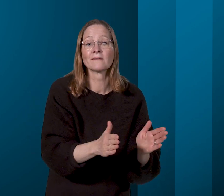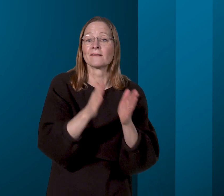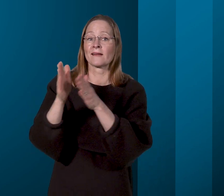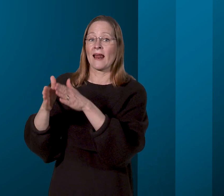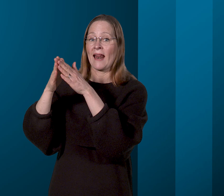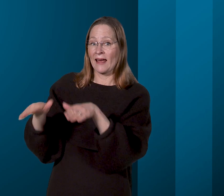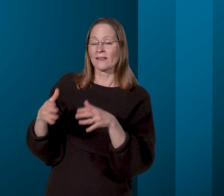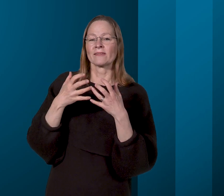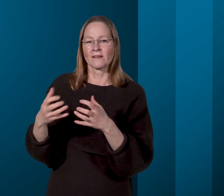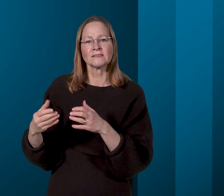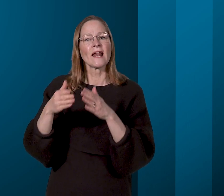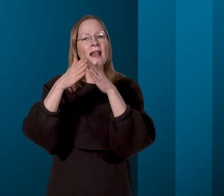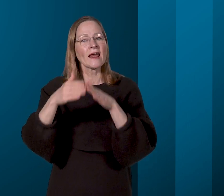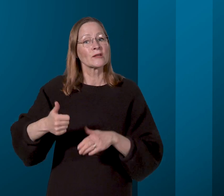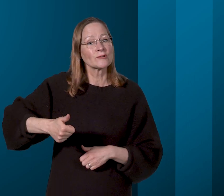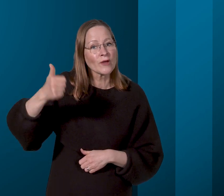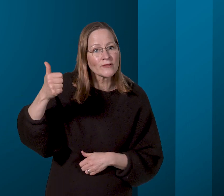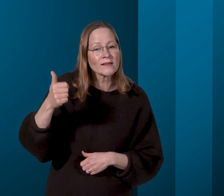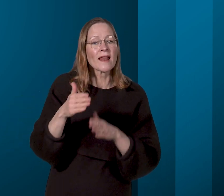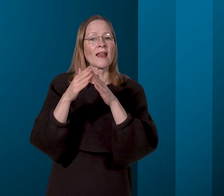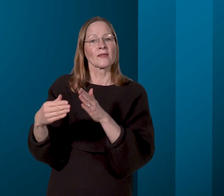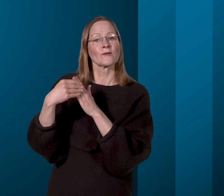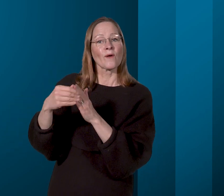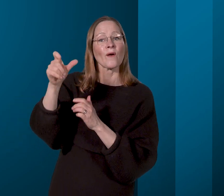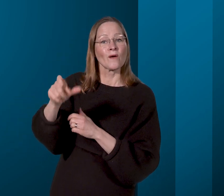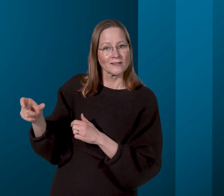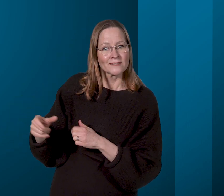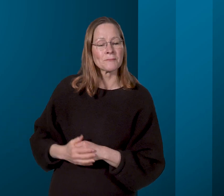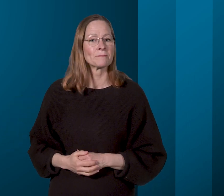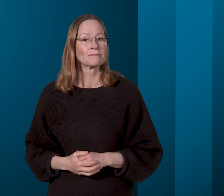ja leireille puolestaan leirinjohtajaa sekä leiriohjaajia.